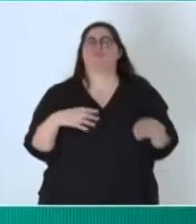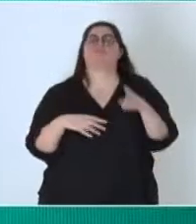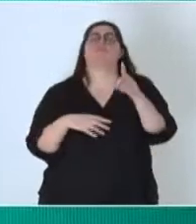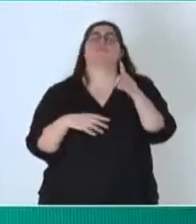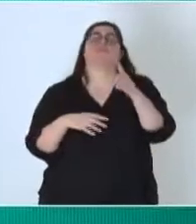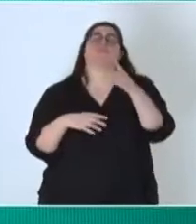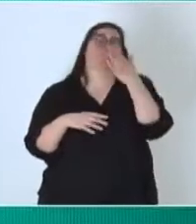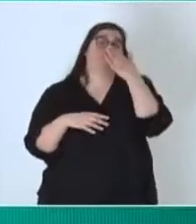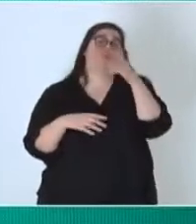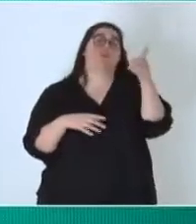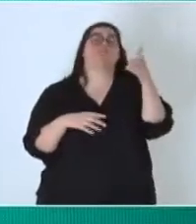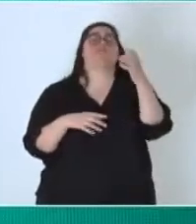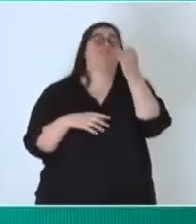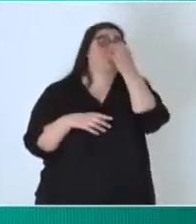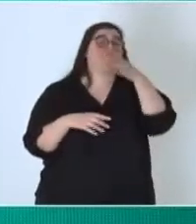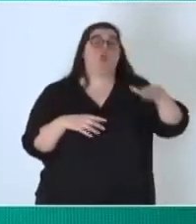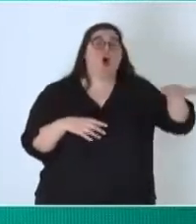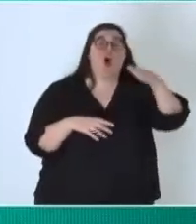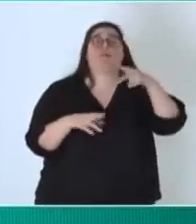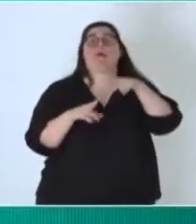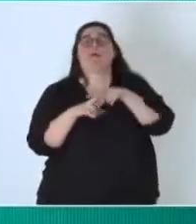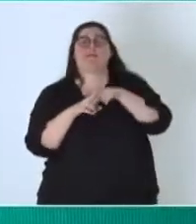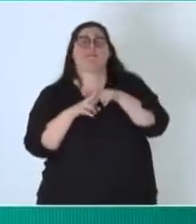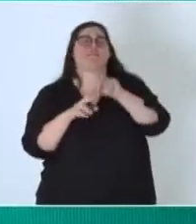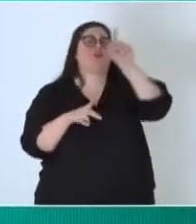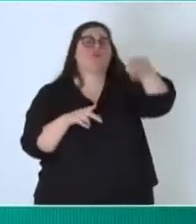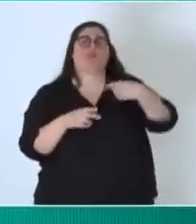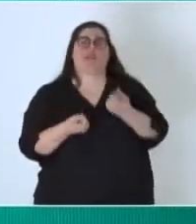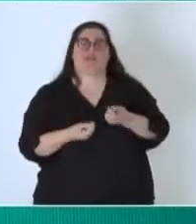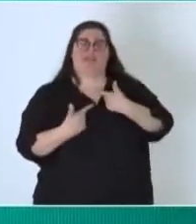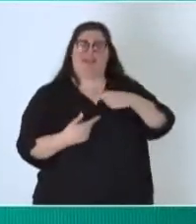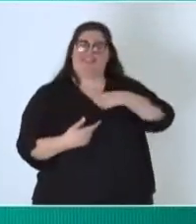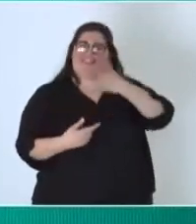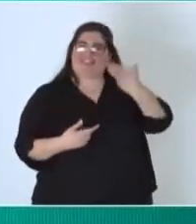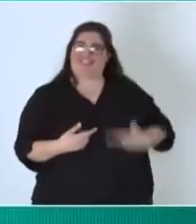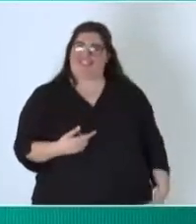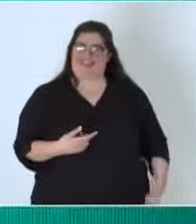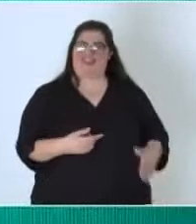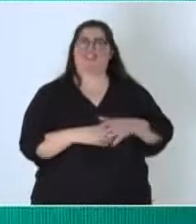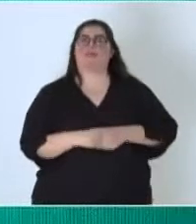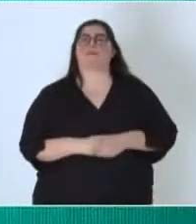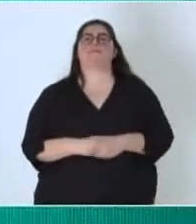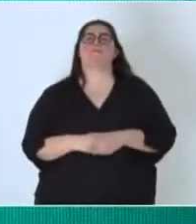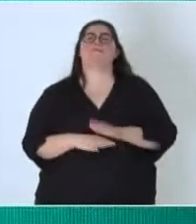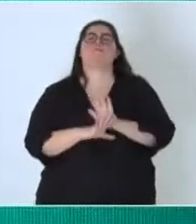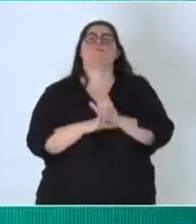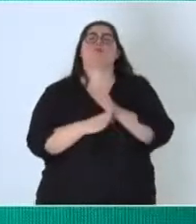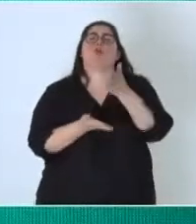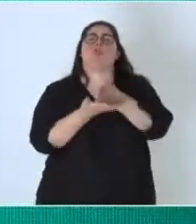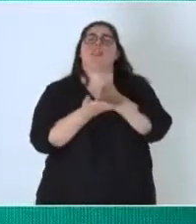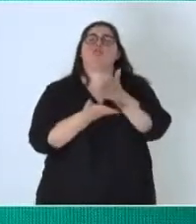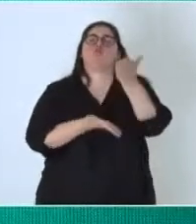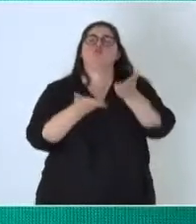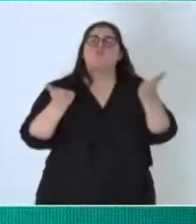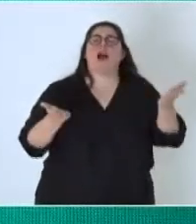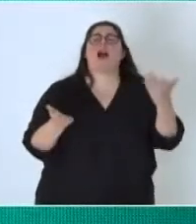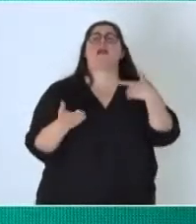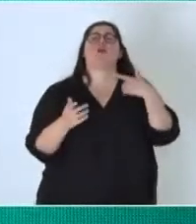FERROCARRIL OESTE Y FUE LUGAR DONDE ENCONTRéÉ EL SENTIDO DE PERTENENCIA. CRECíÍ ENTRE PARQU CENTENARIO, FERIA DE LIBROS Y DISCOS DE RIVADAVIA. ME FUI